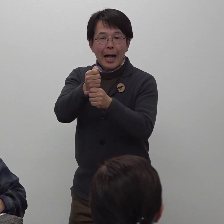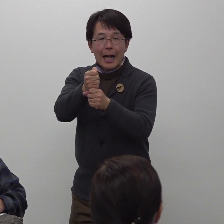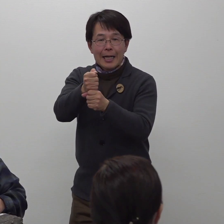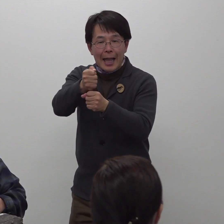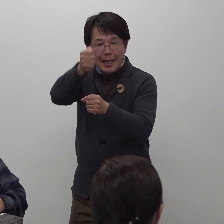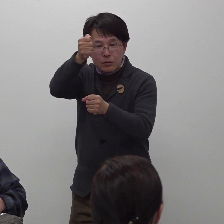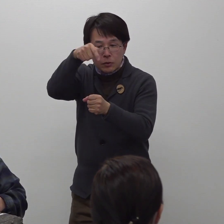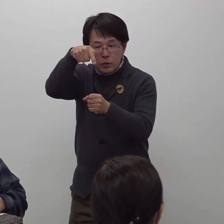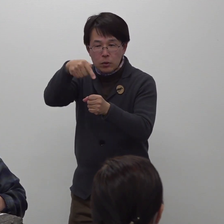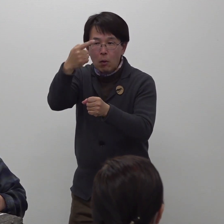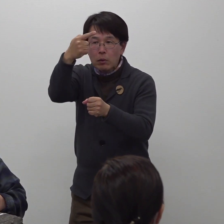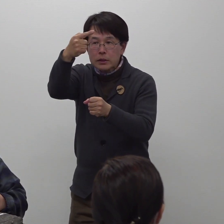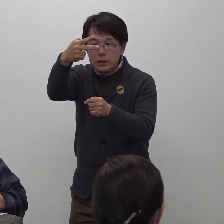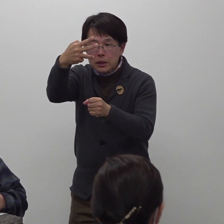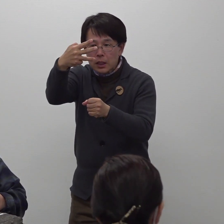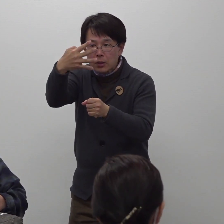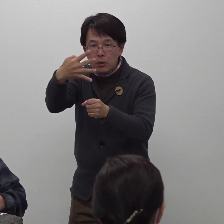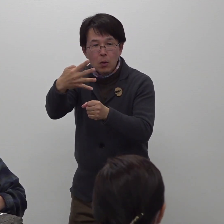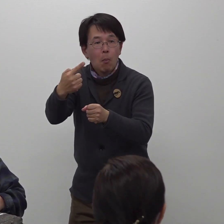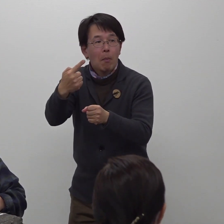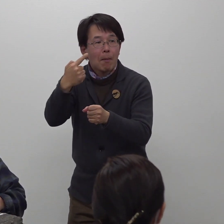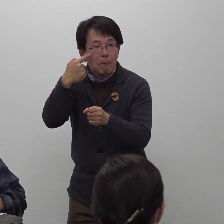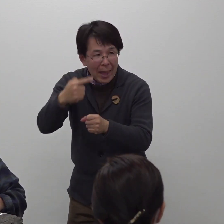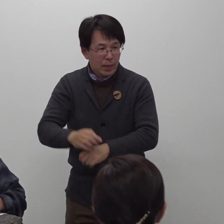橋爪）頸椎の首から、神経がいってますよね 皆さんね